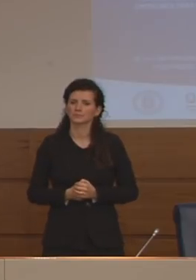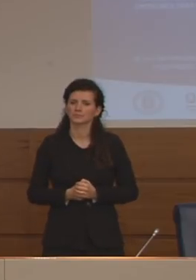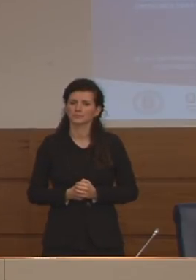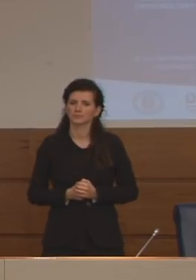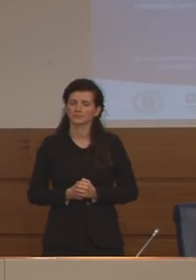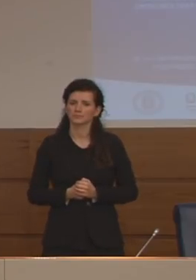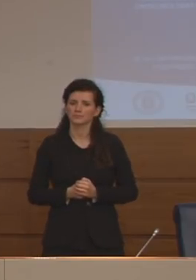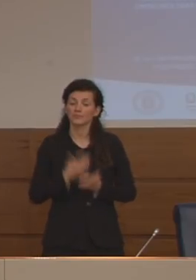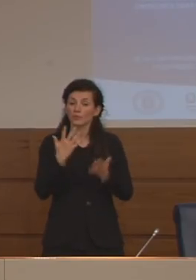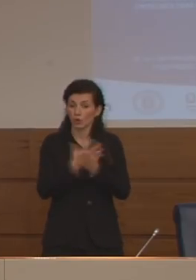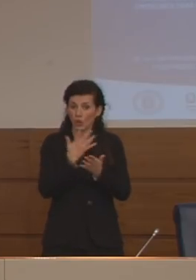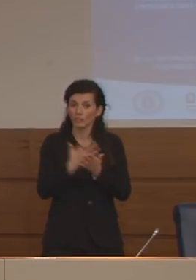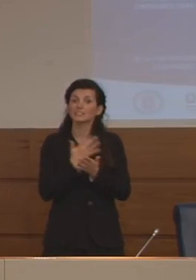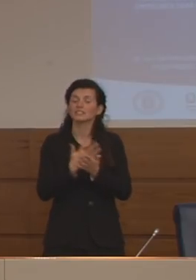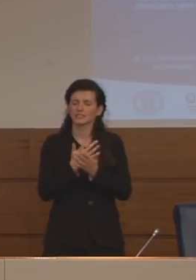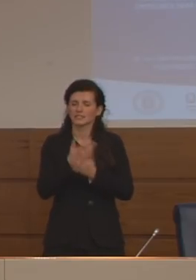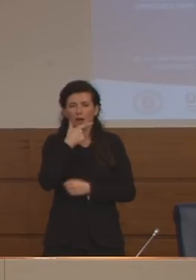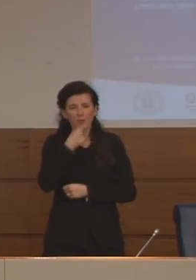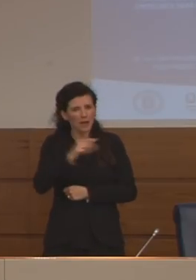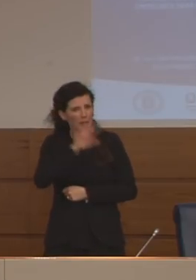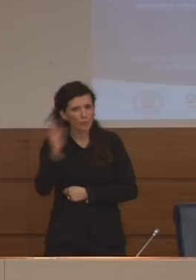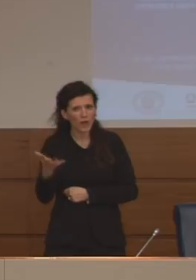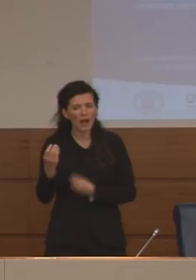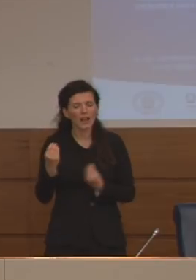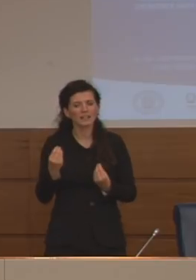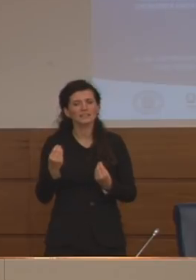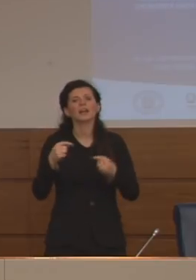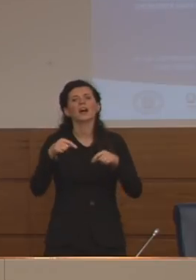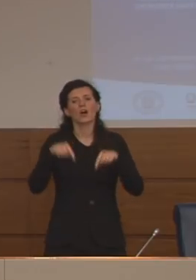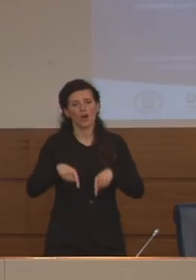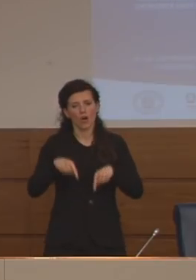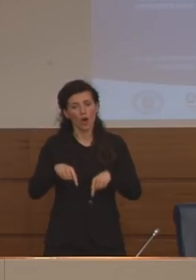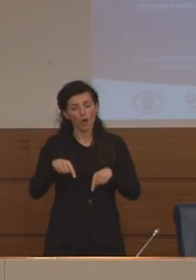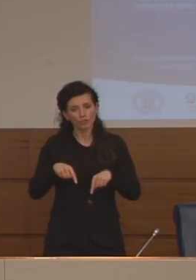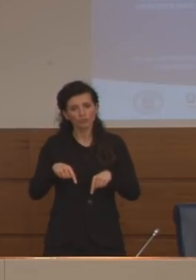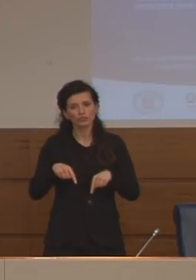notizia è quella che da oggi si interrompe il trasferimento dalla